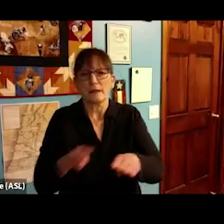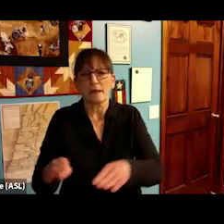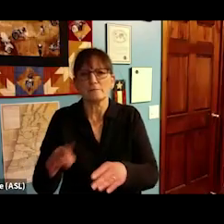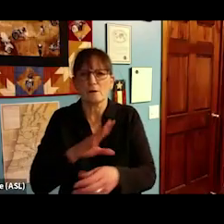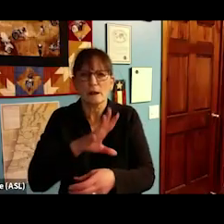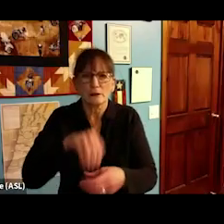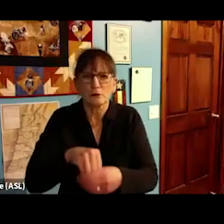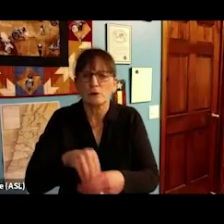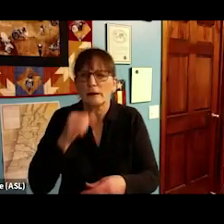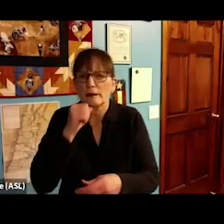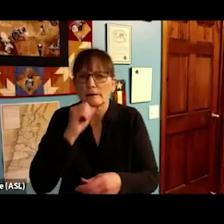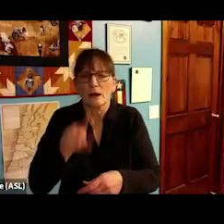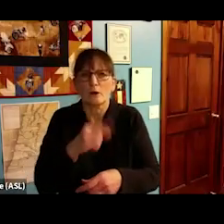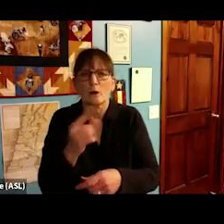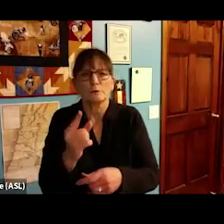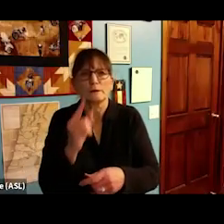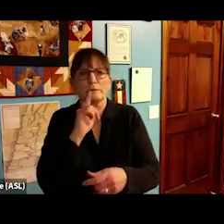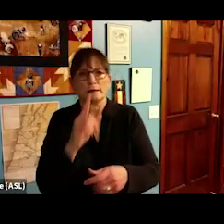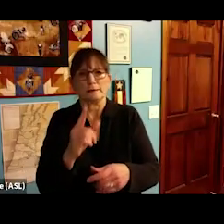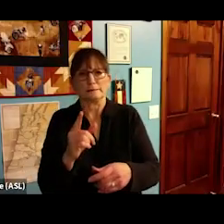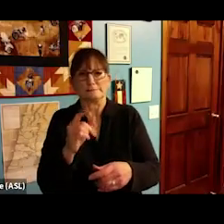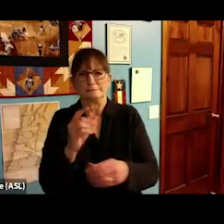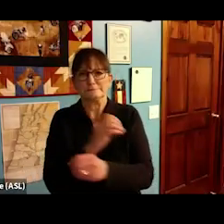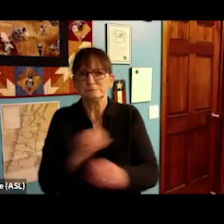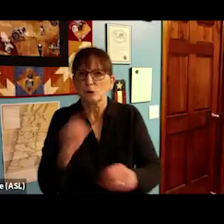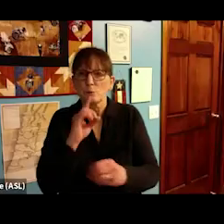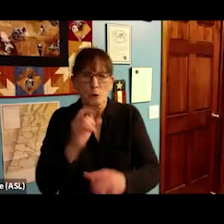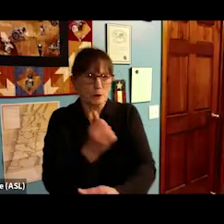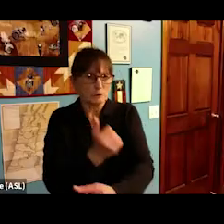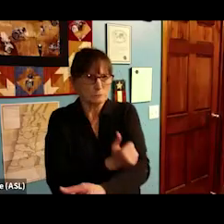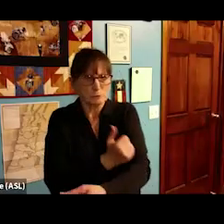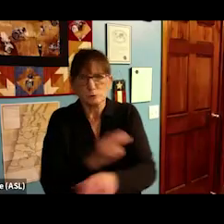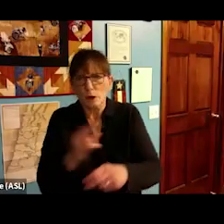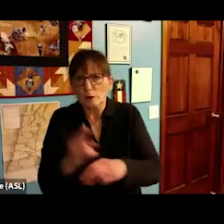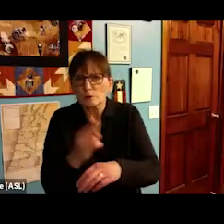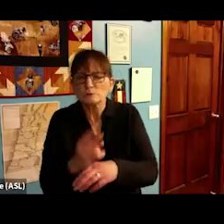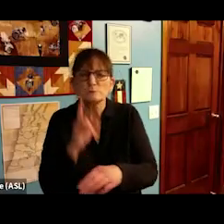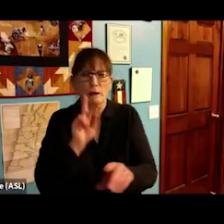Y esto les da acceso a las designaciones actuales de reclamantes,